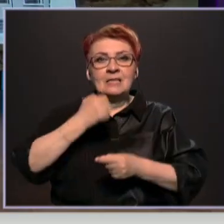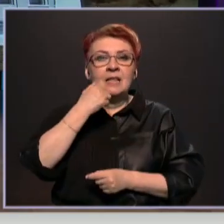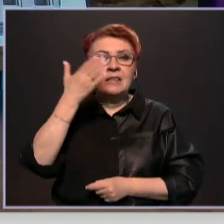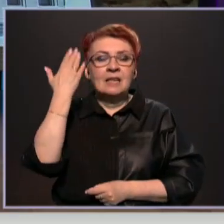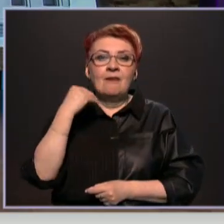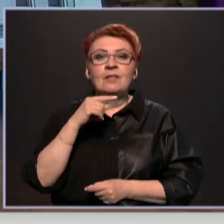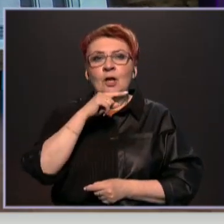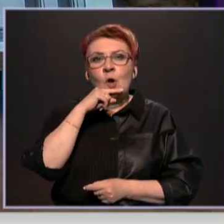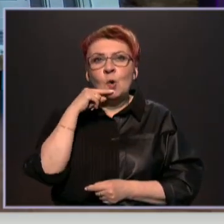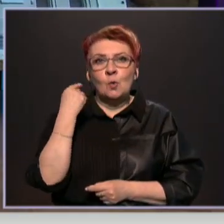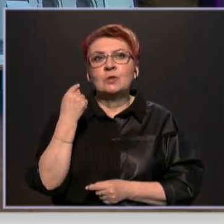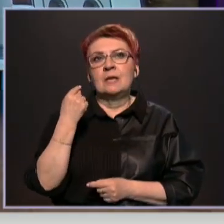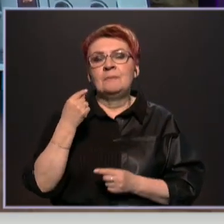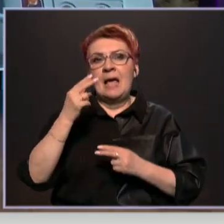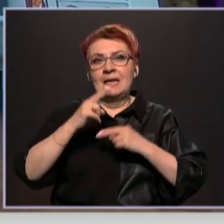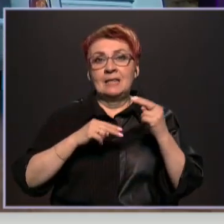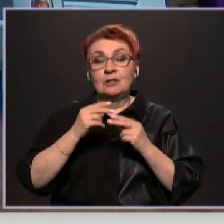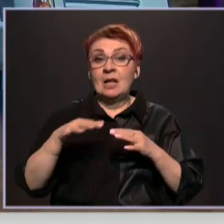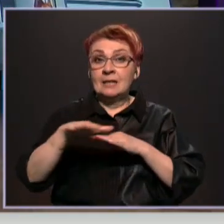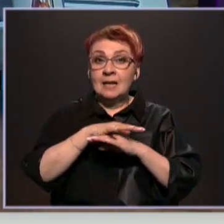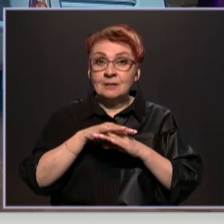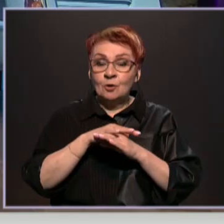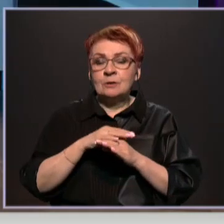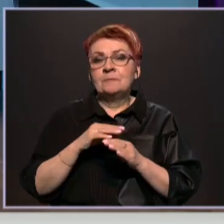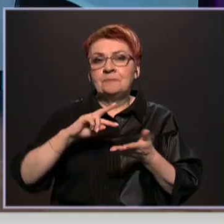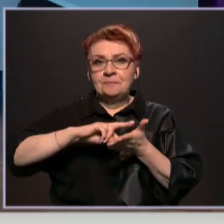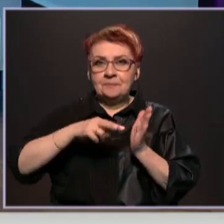архитектуры на территории предусмотрены строительство двухэтажного приходского